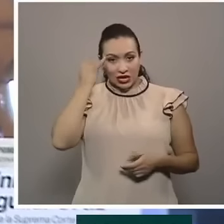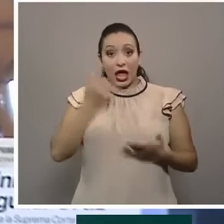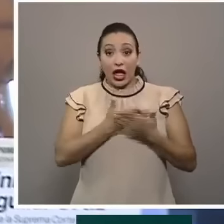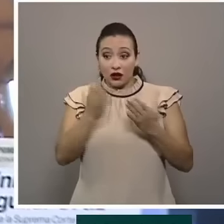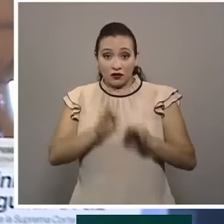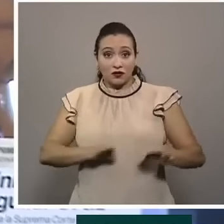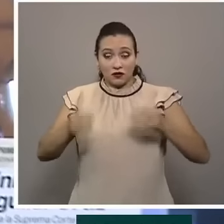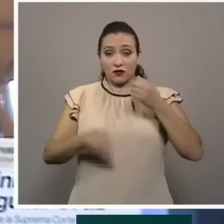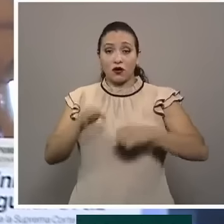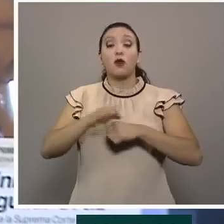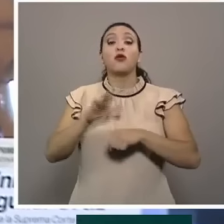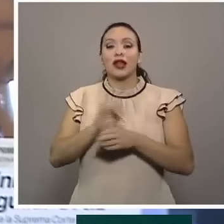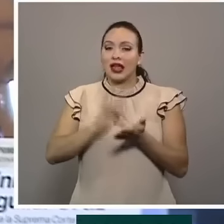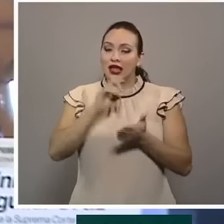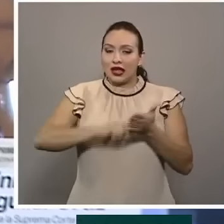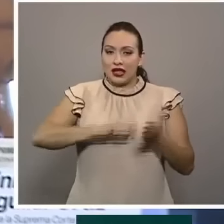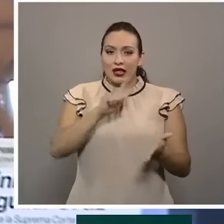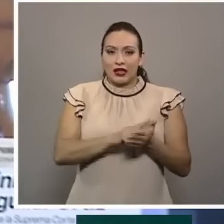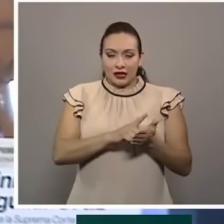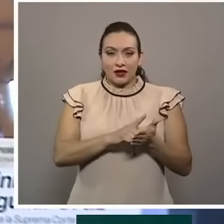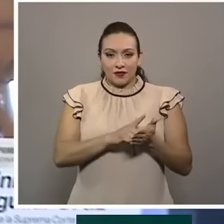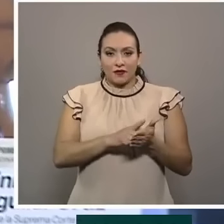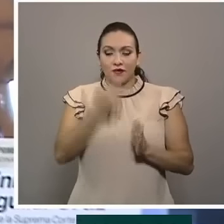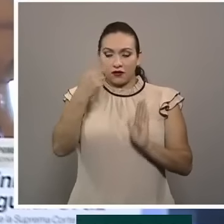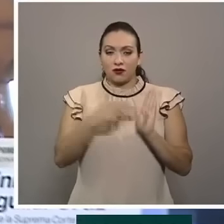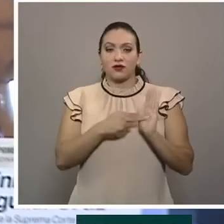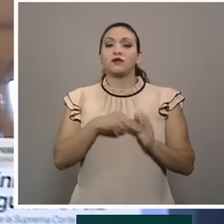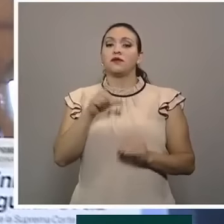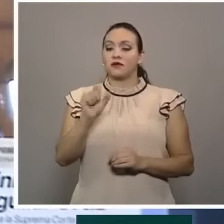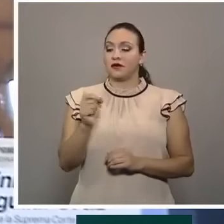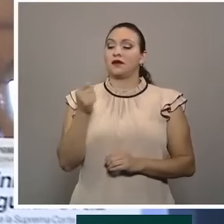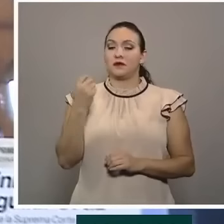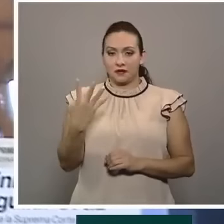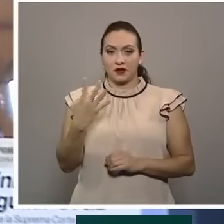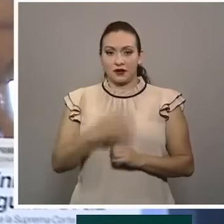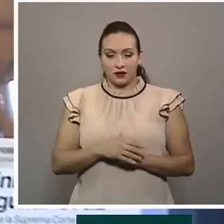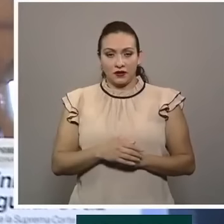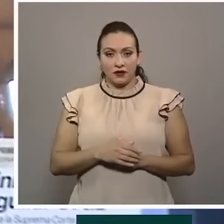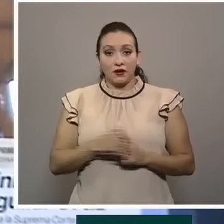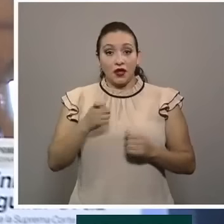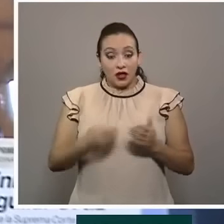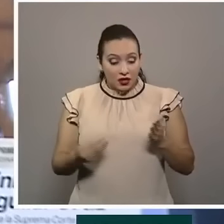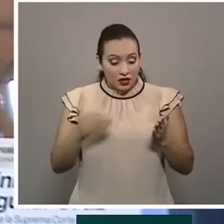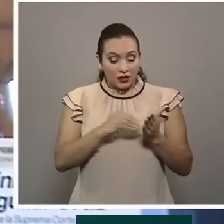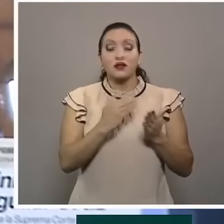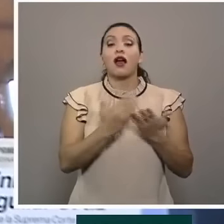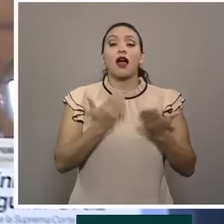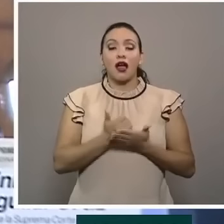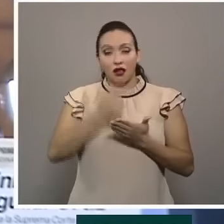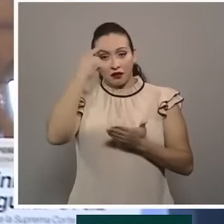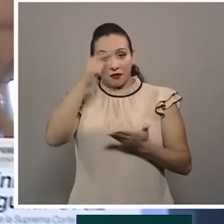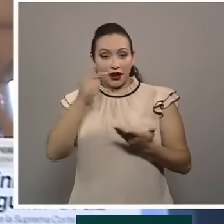reforma constitucional. de 2024 y amplía su concepción a la estructura municipal tradicional.